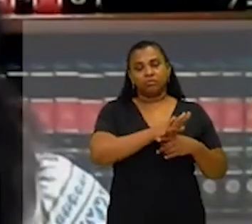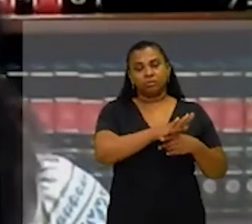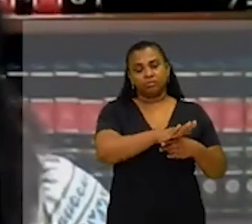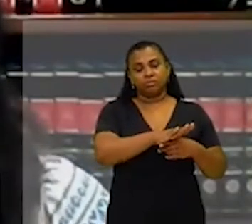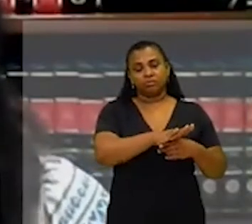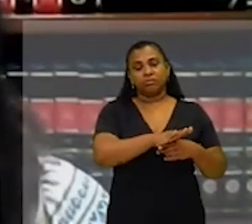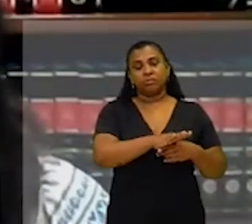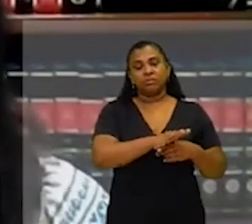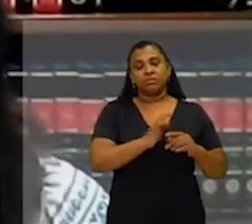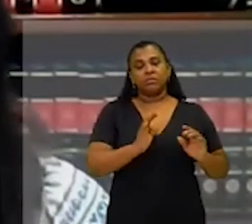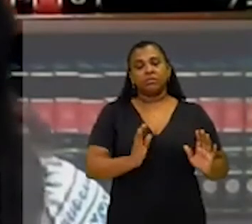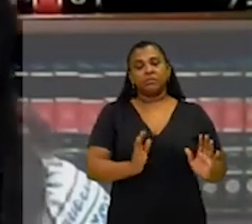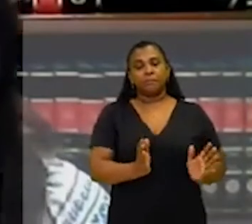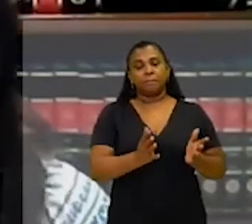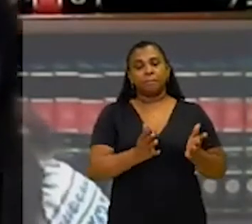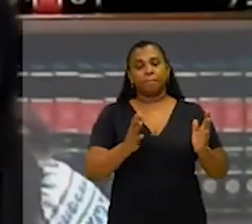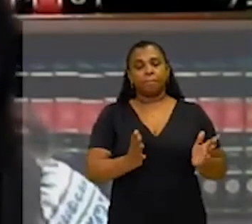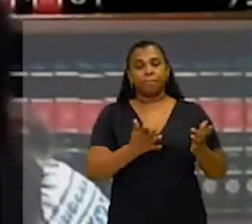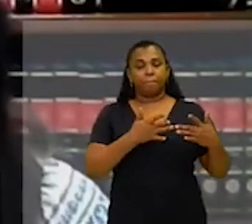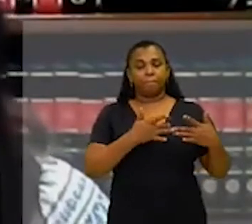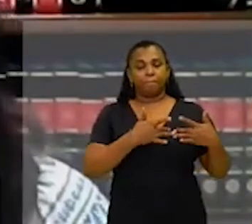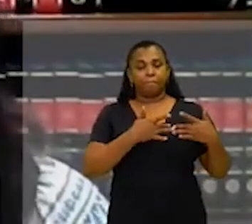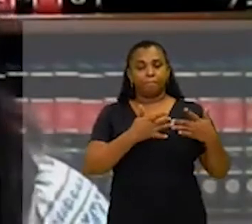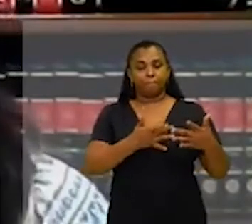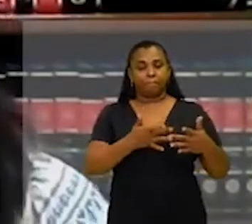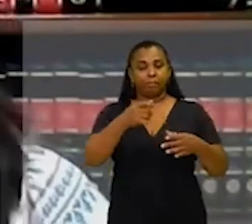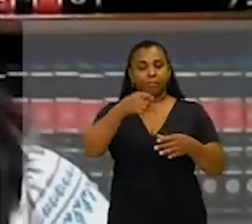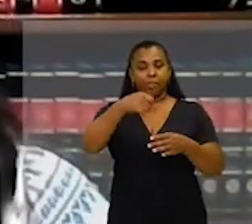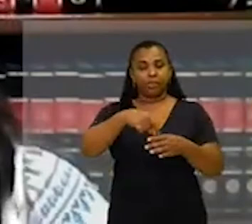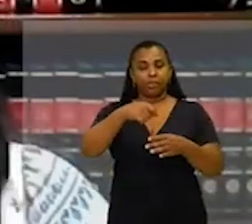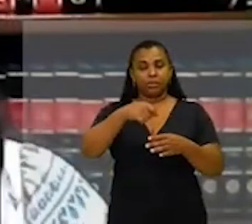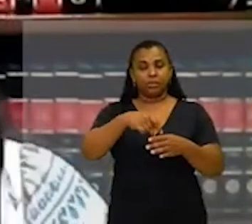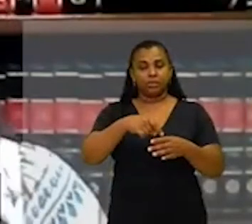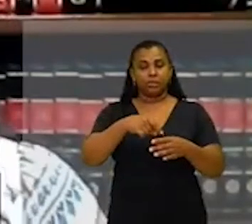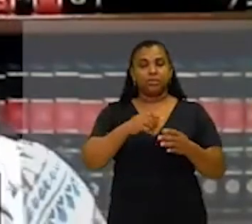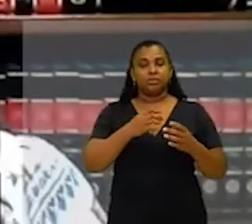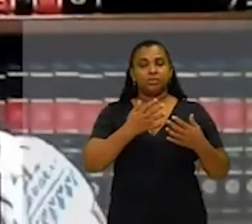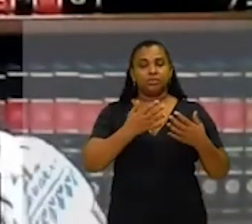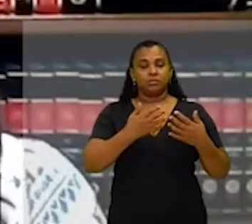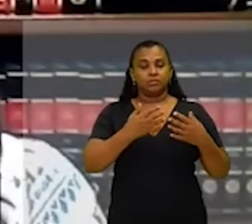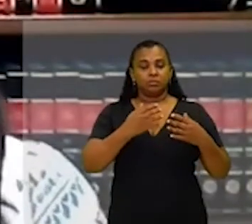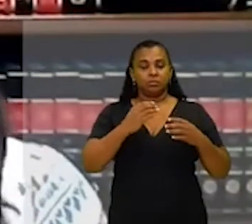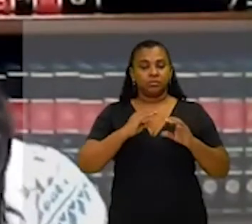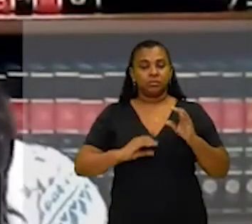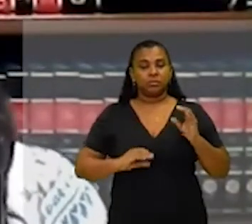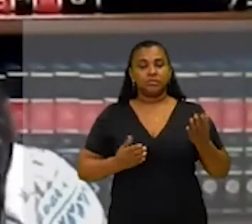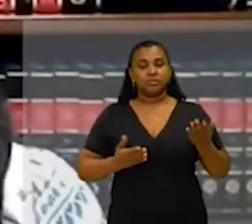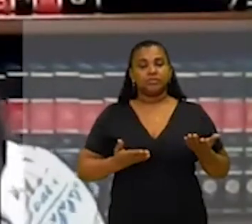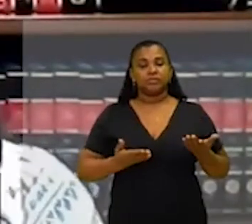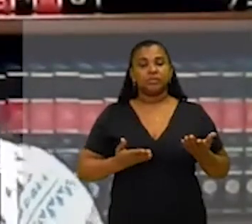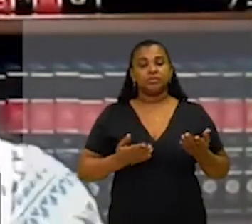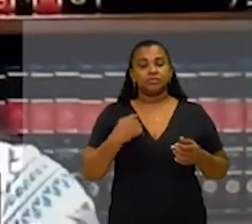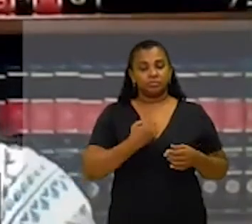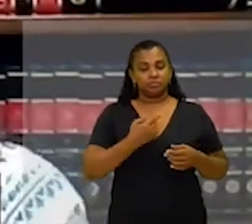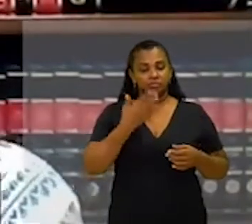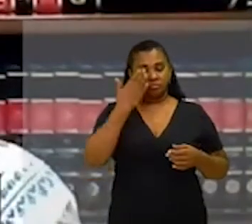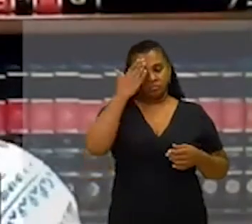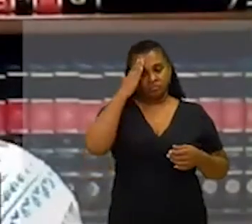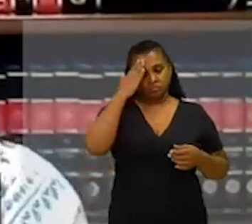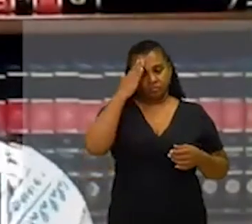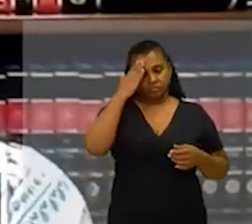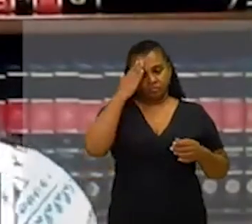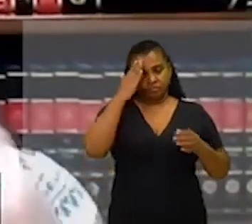incentivo as doações cidadãs entendemos que juntamente com o foco no nas candidaturas e